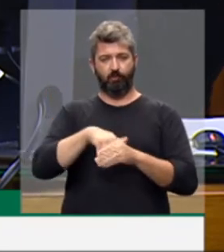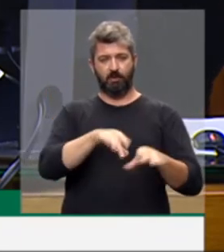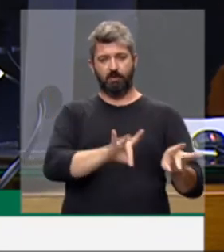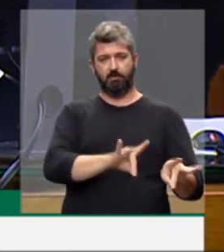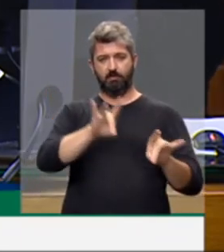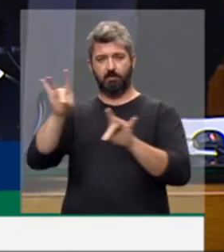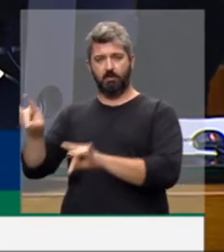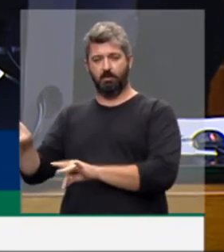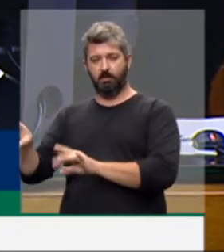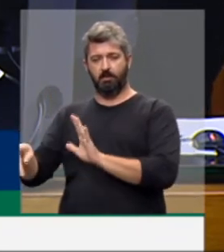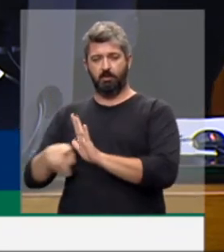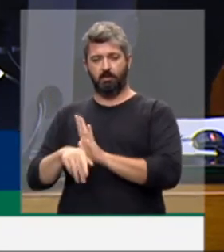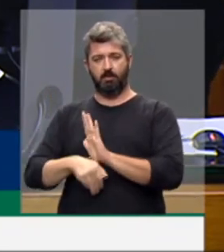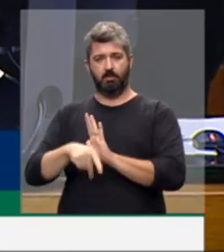NO ARTIGO 193, CONJUNTO COM